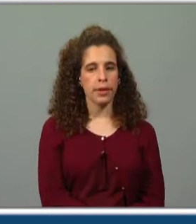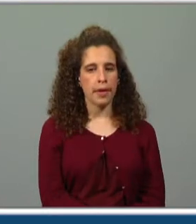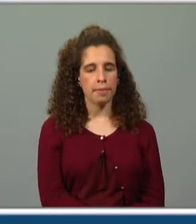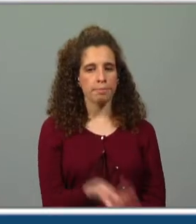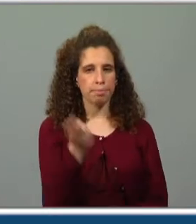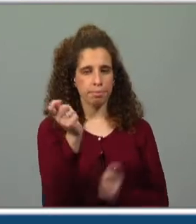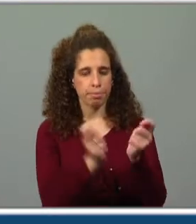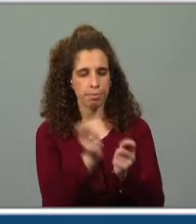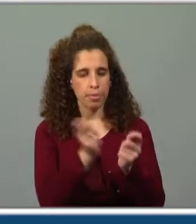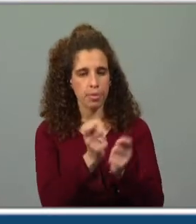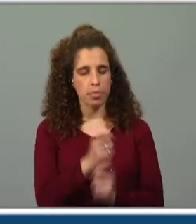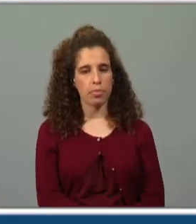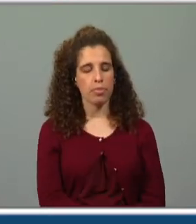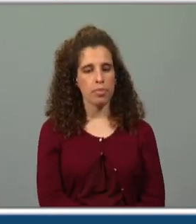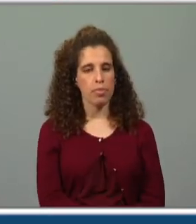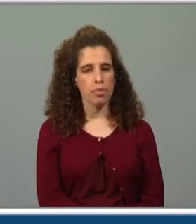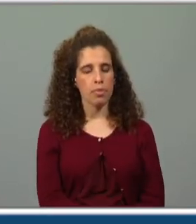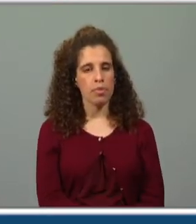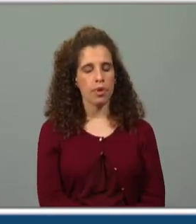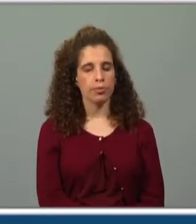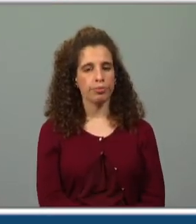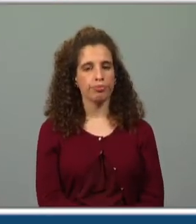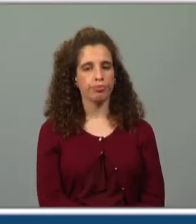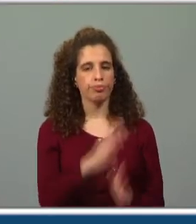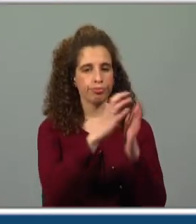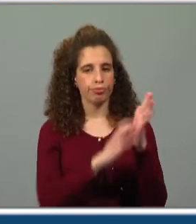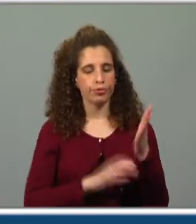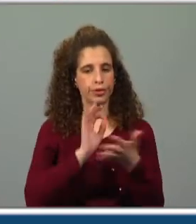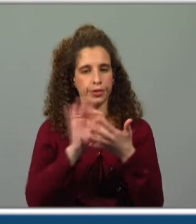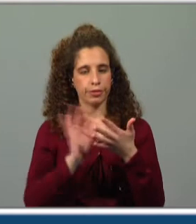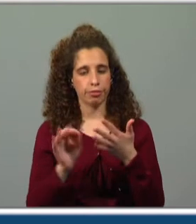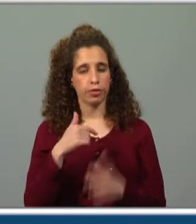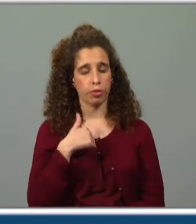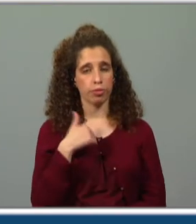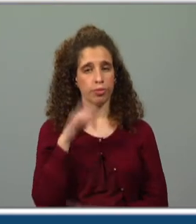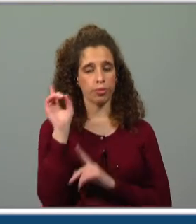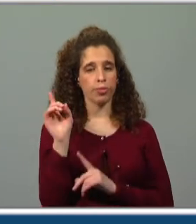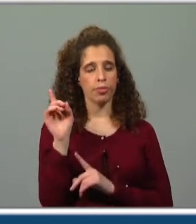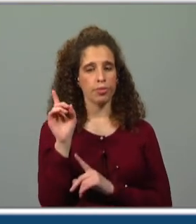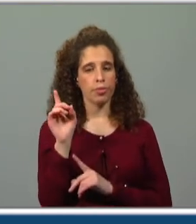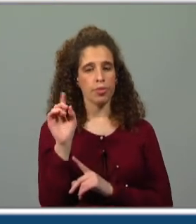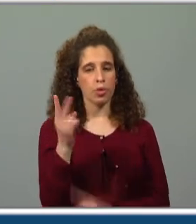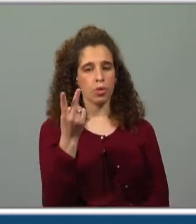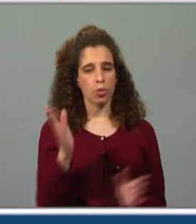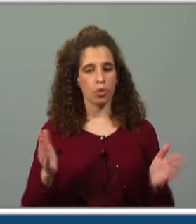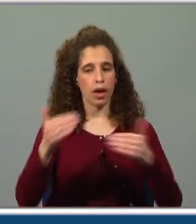planificação do nosso texto descritivo eu coloquei aqui duas caixas de texto 規劃我們的描述性文本我在這裡放了兩個文本框